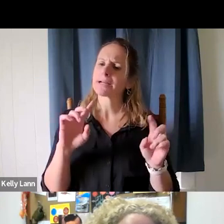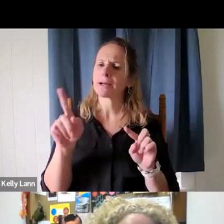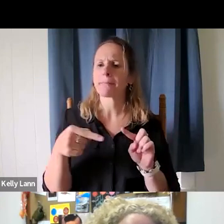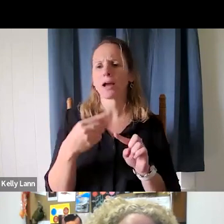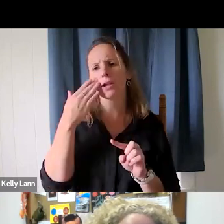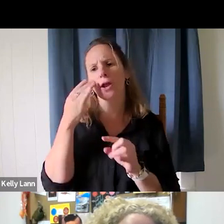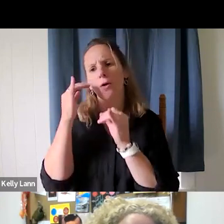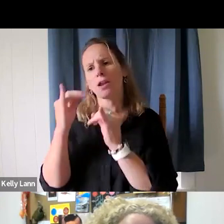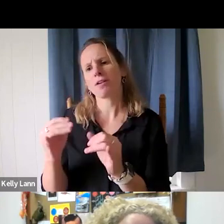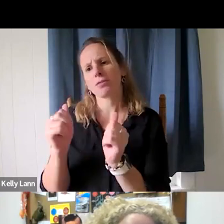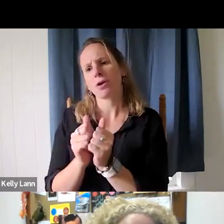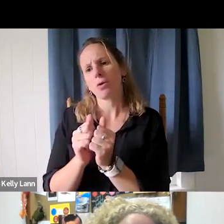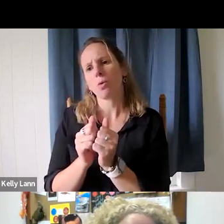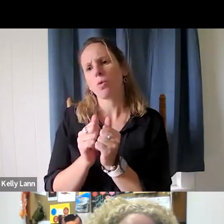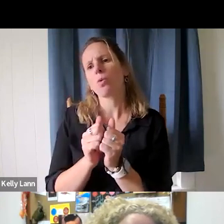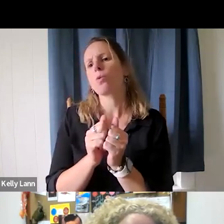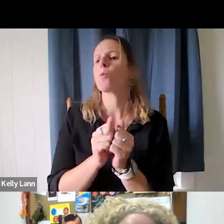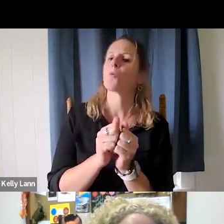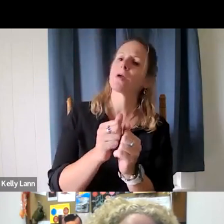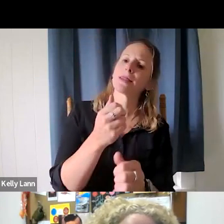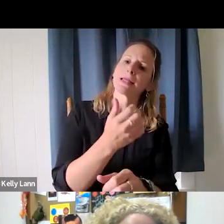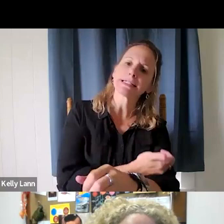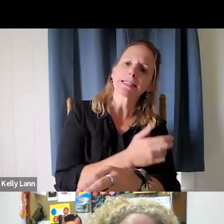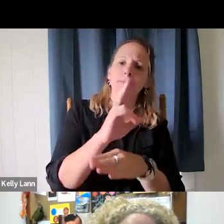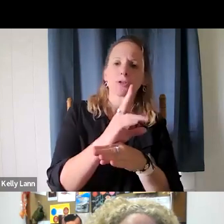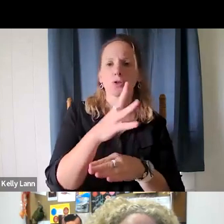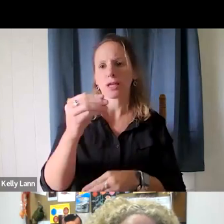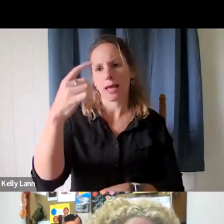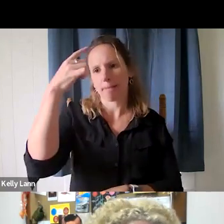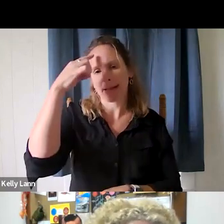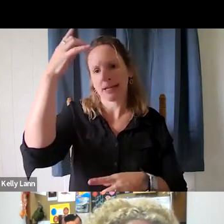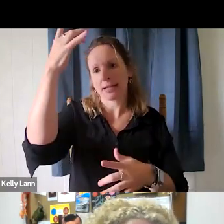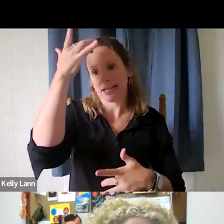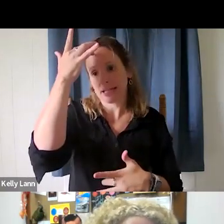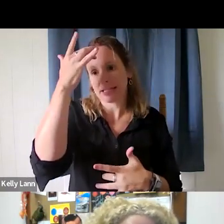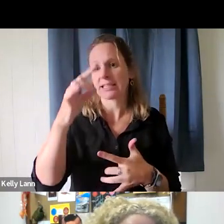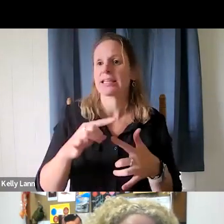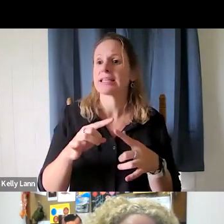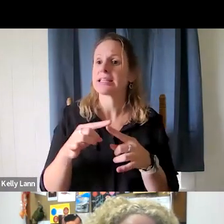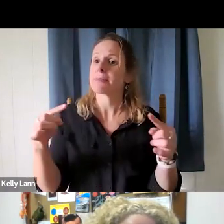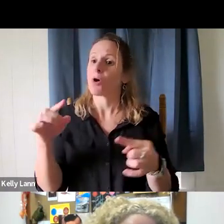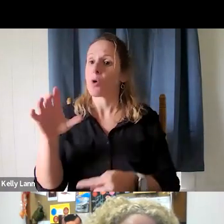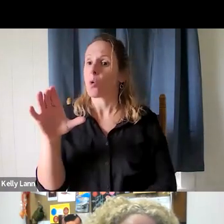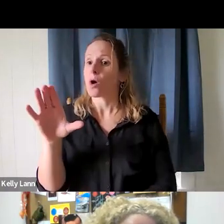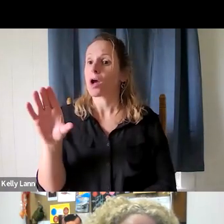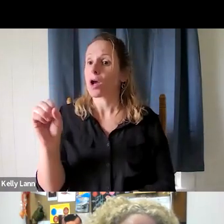con trastornos concurrentes por consumo de sustancias y una enfermedad mental en contraposición a un trastorno concurrente por consumo de sustancias